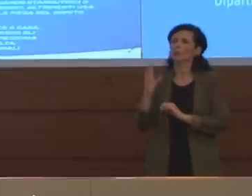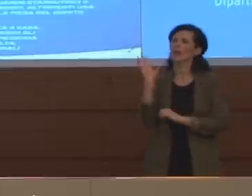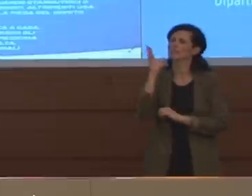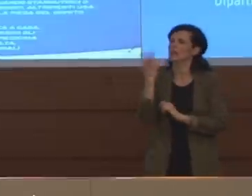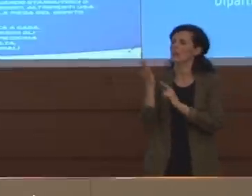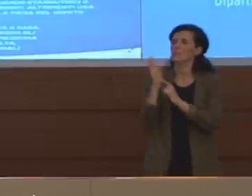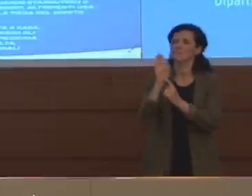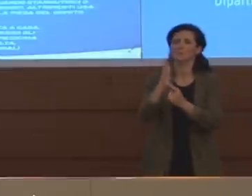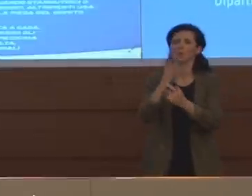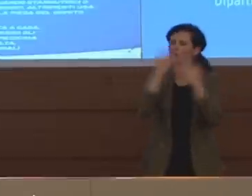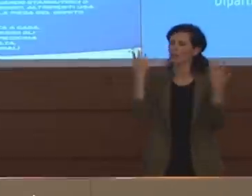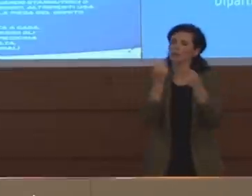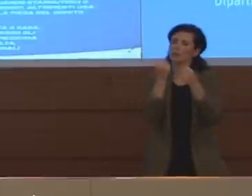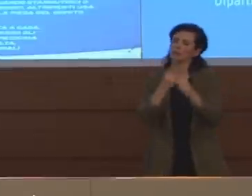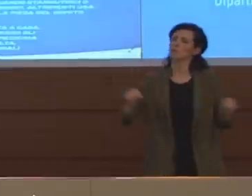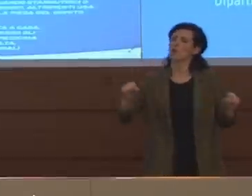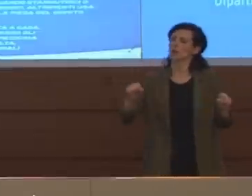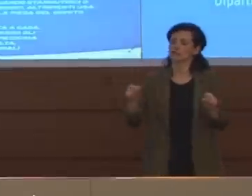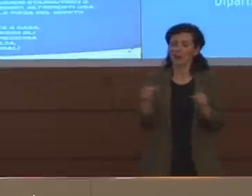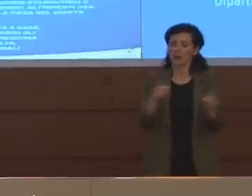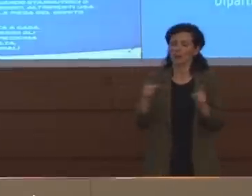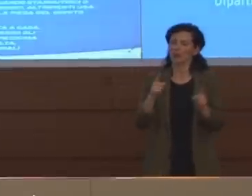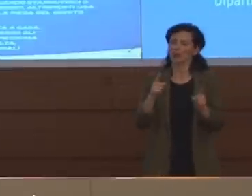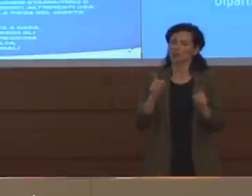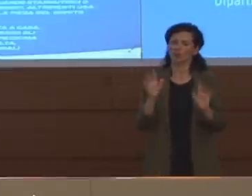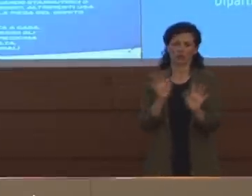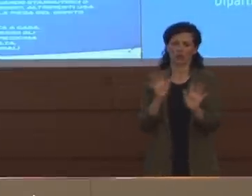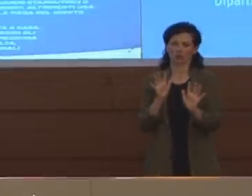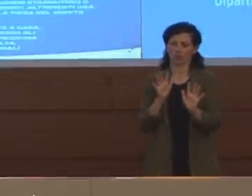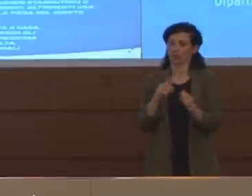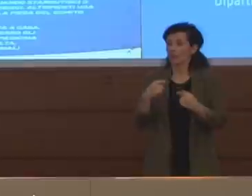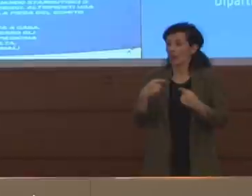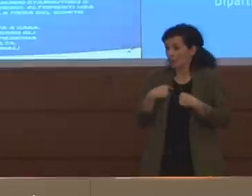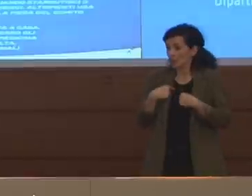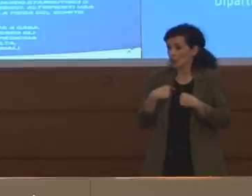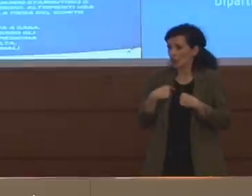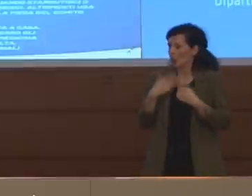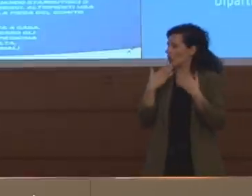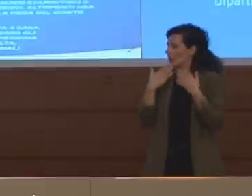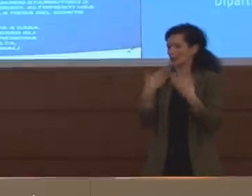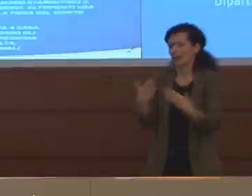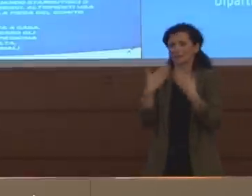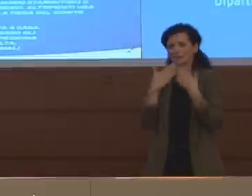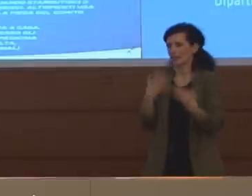in questo mese e mezzo di tragedia. Io vi ringrazio sentitamente. Grazie.